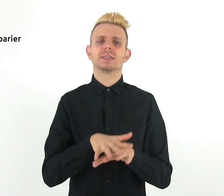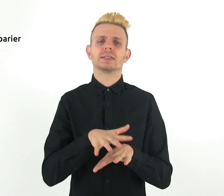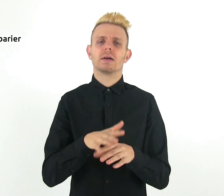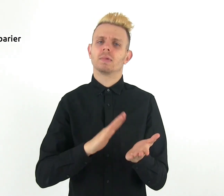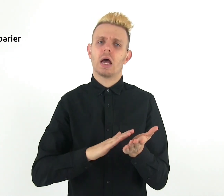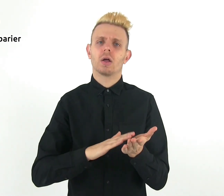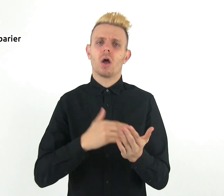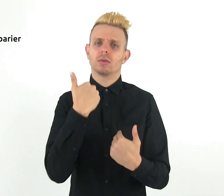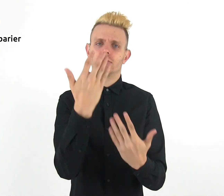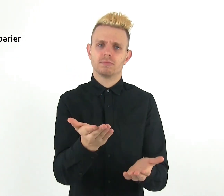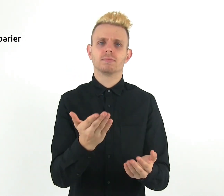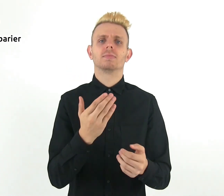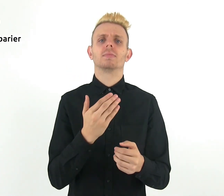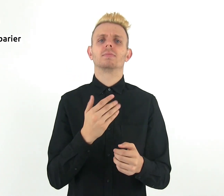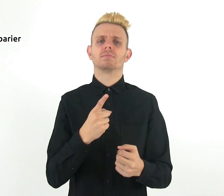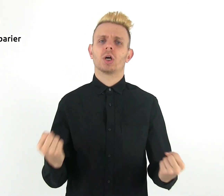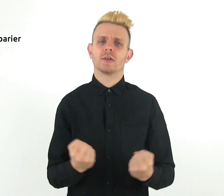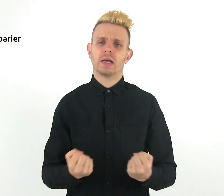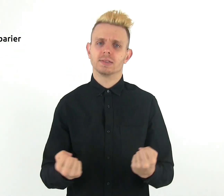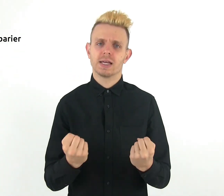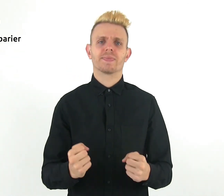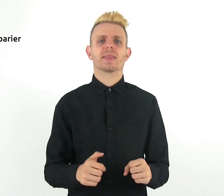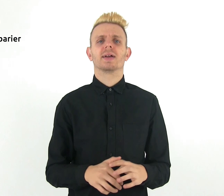system nagród motywacyjnych